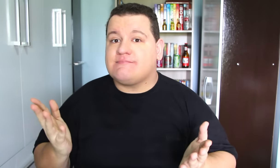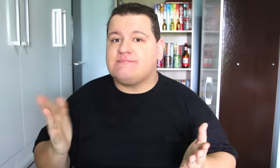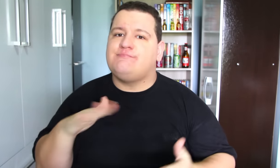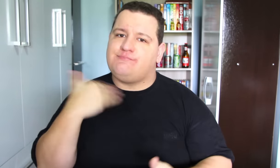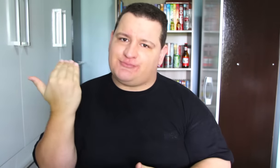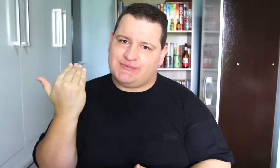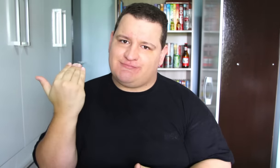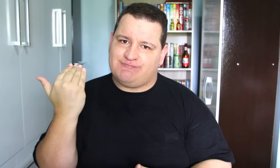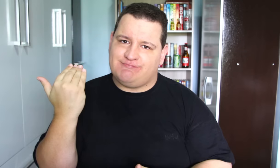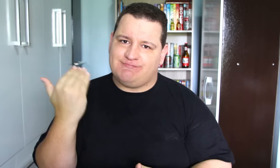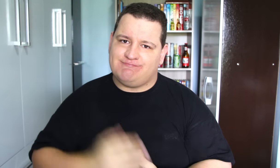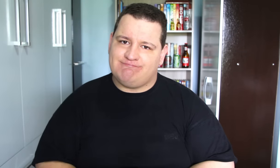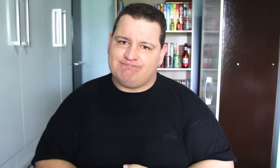E ele faleceu.